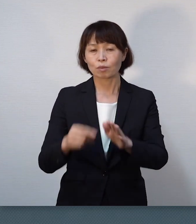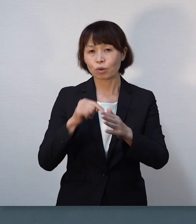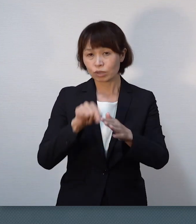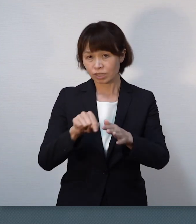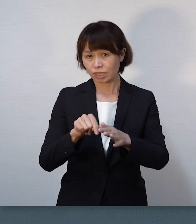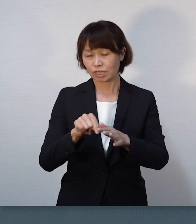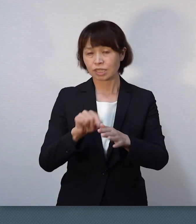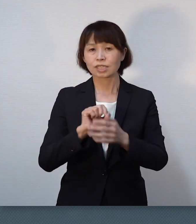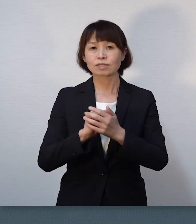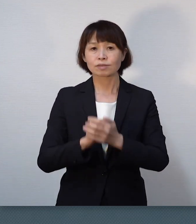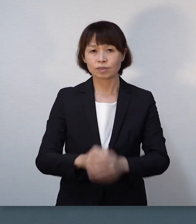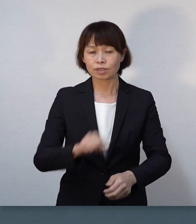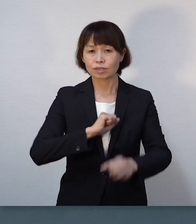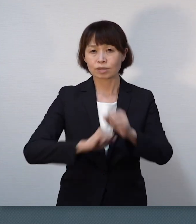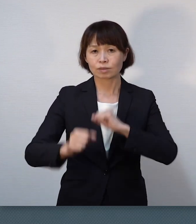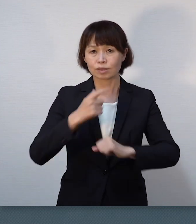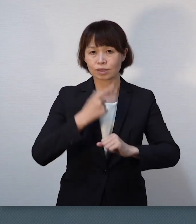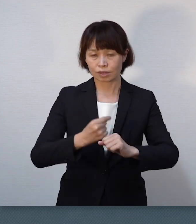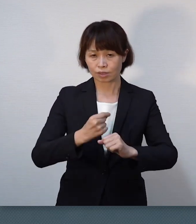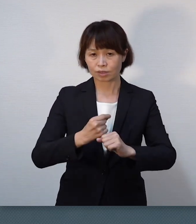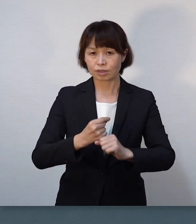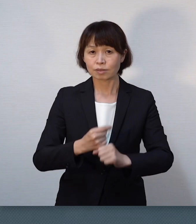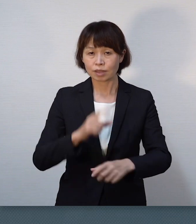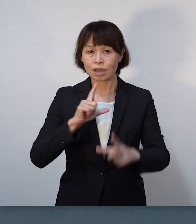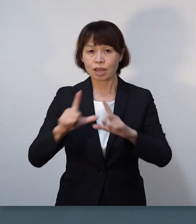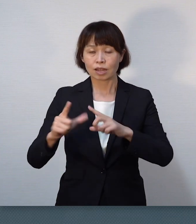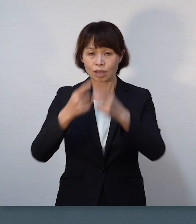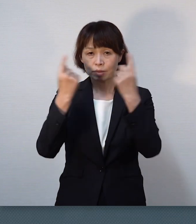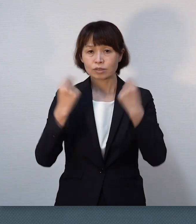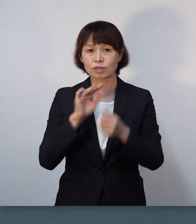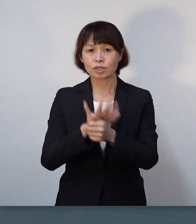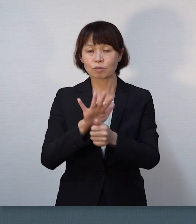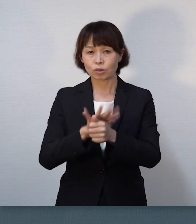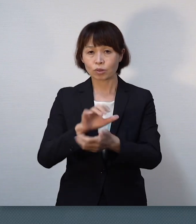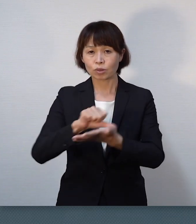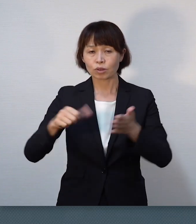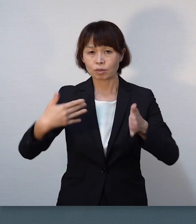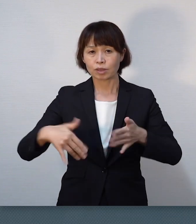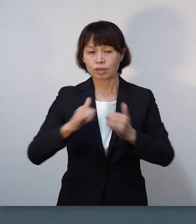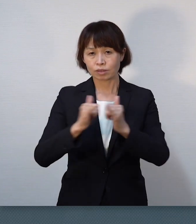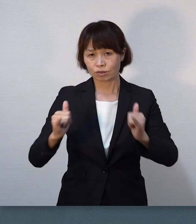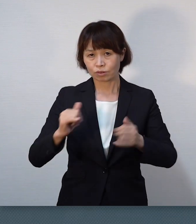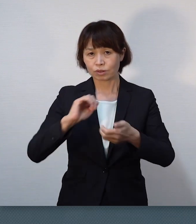まだLINEパーソナルサポートに登録されていない方は ぜひ、ご登録をお願いしたいと思います